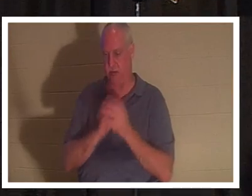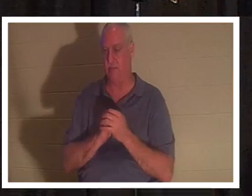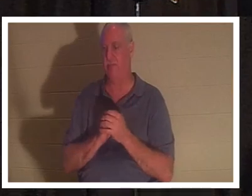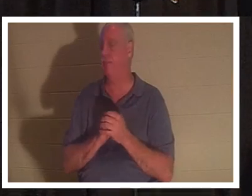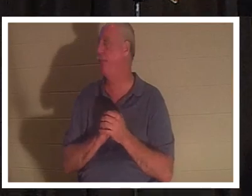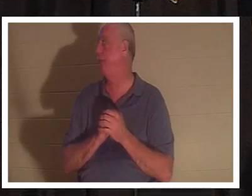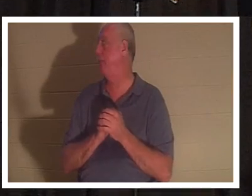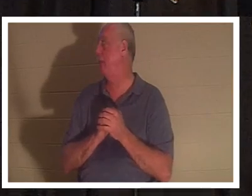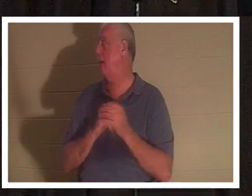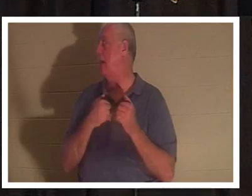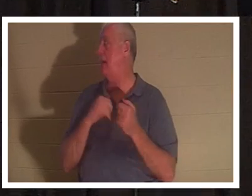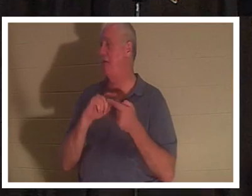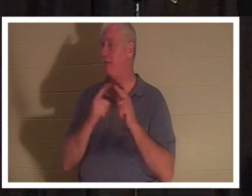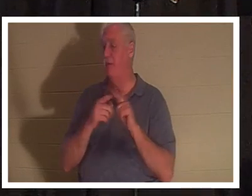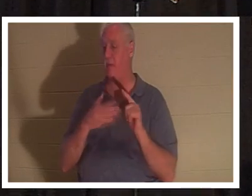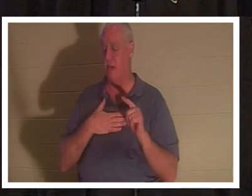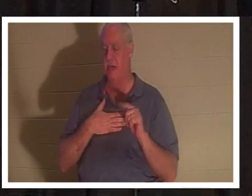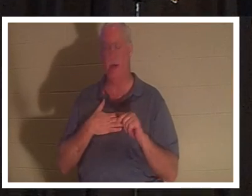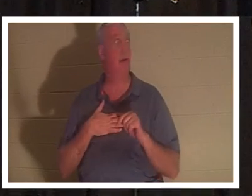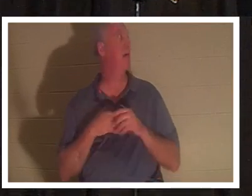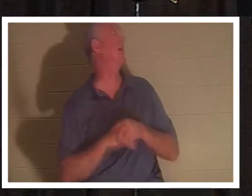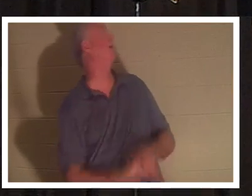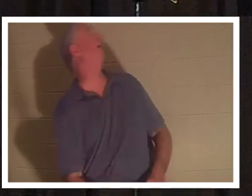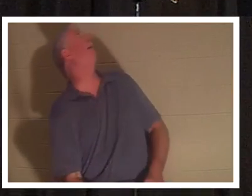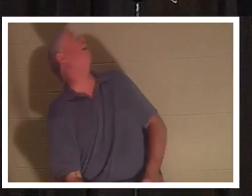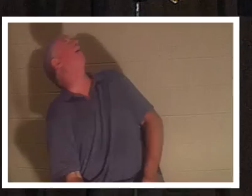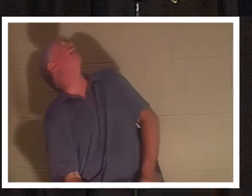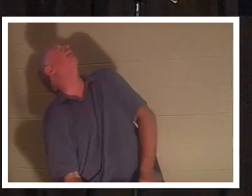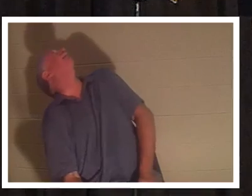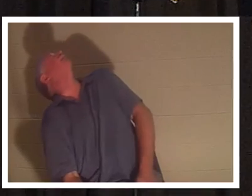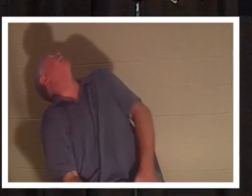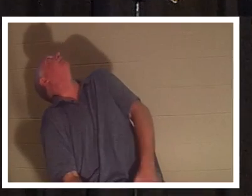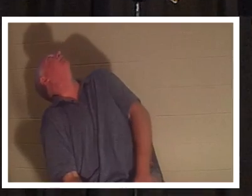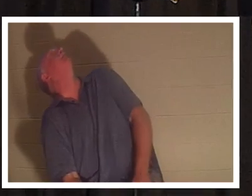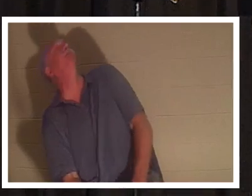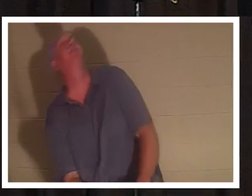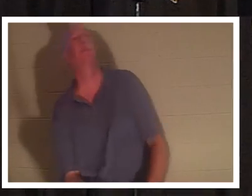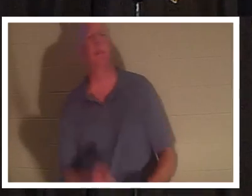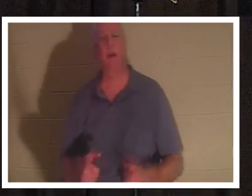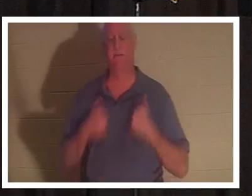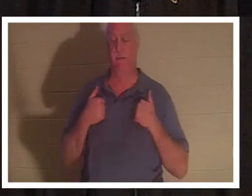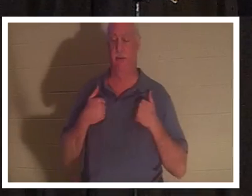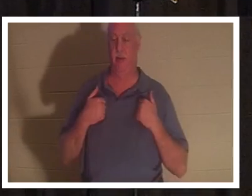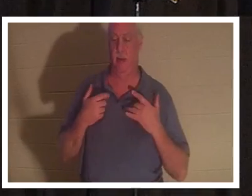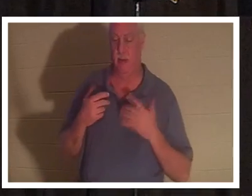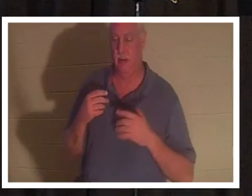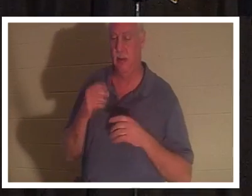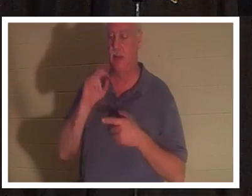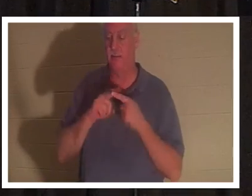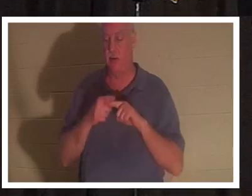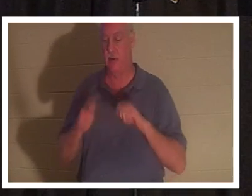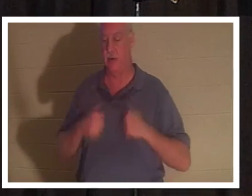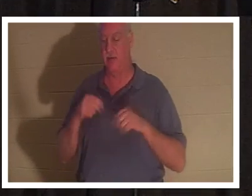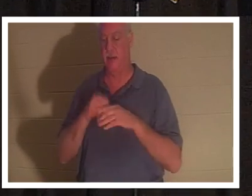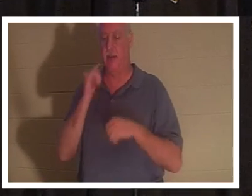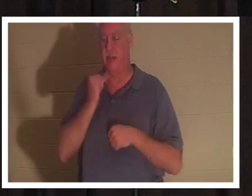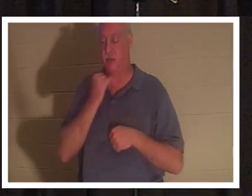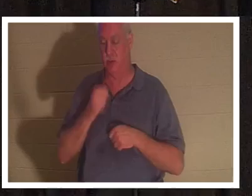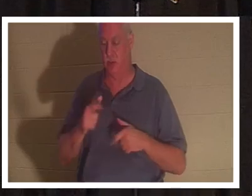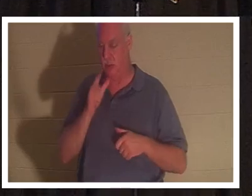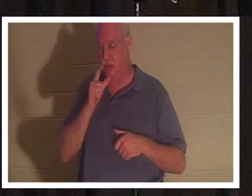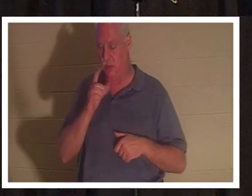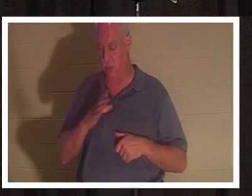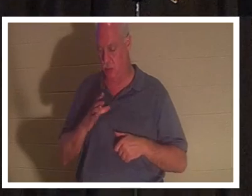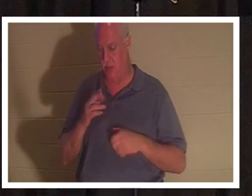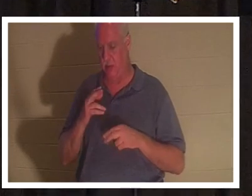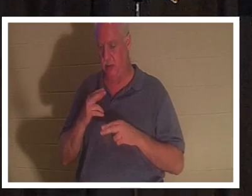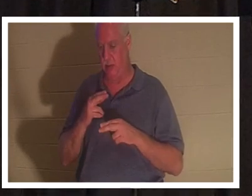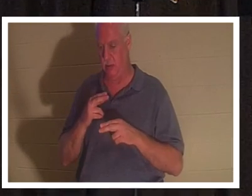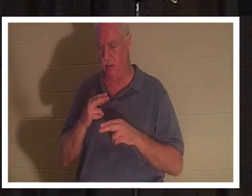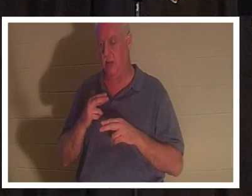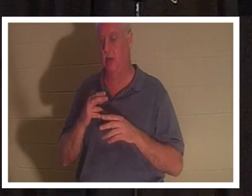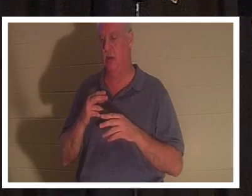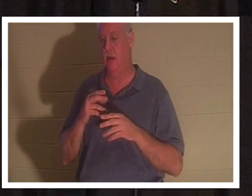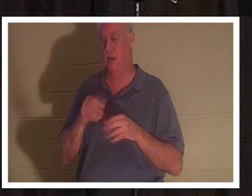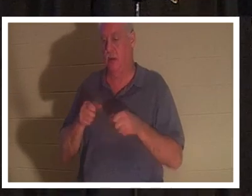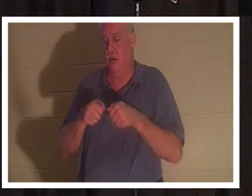住在以色列的朋友。一位名叫克里斯汀的女士失去了她的孩子。她